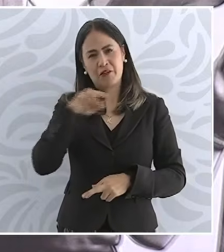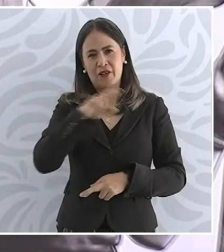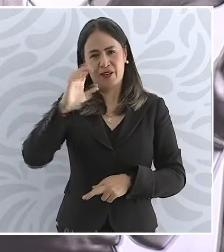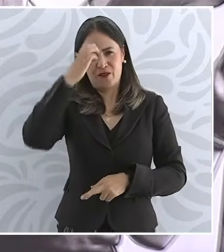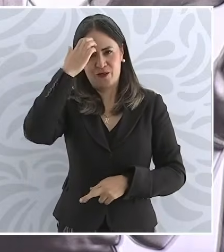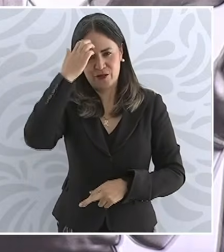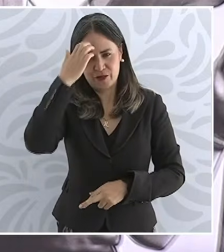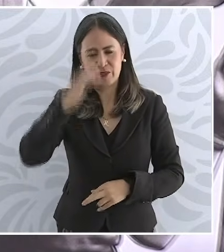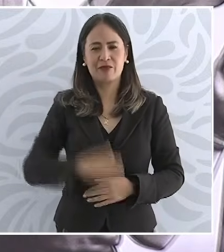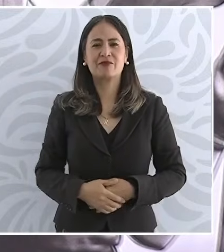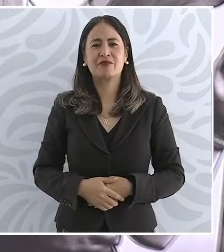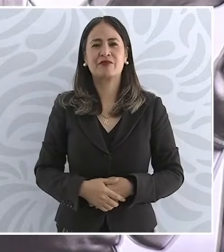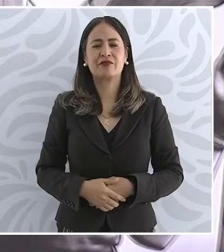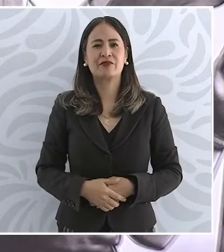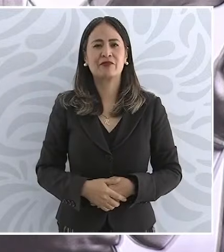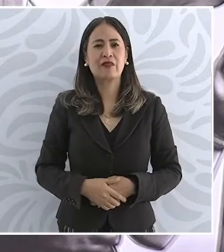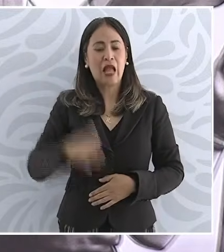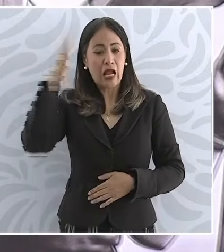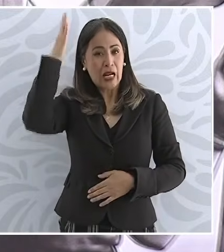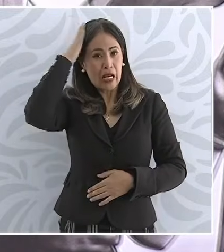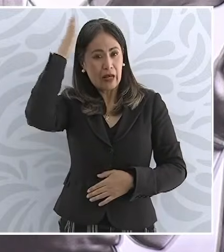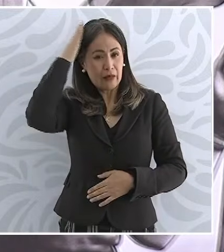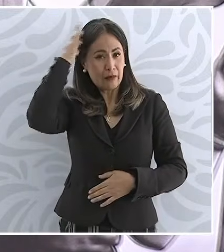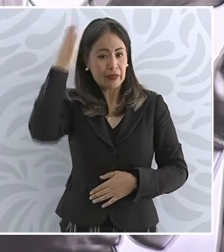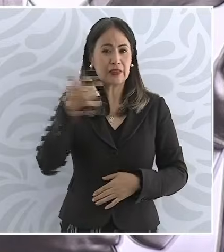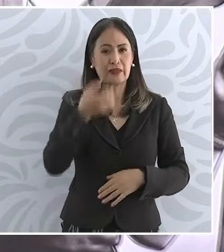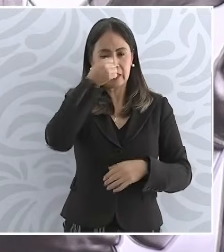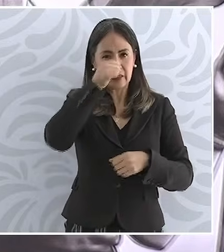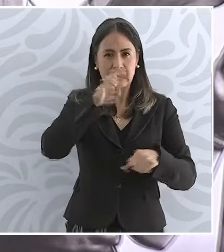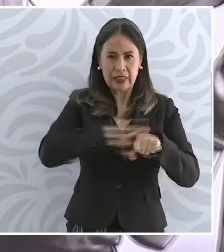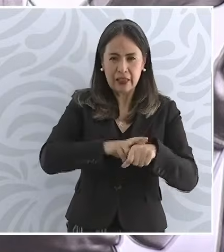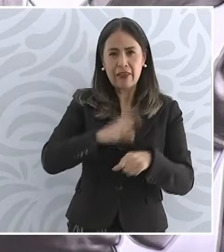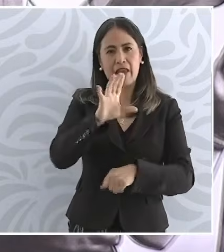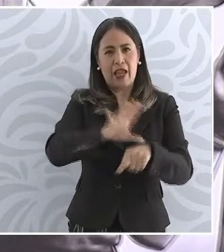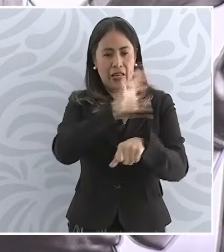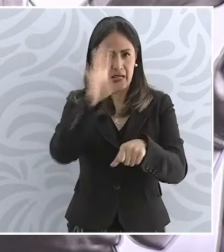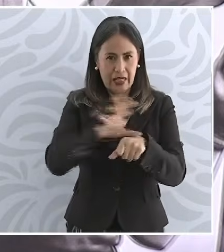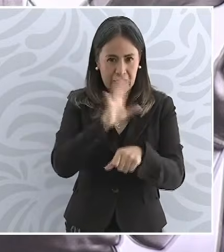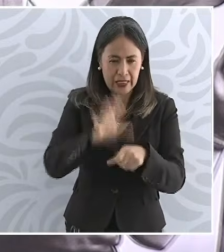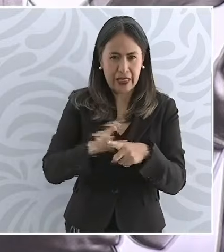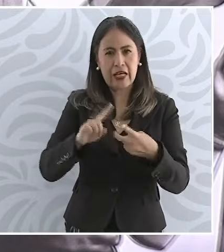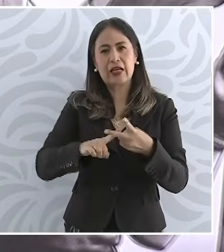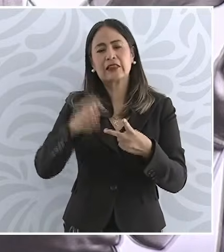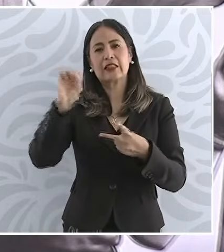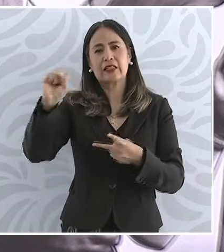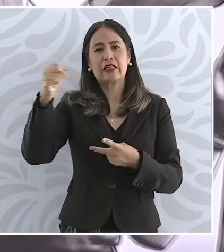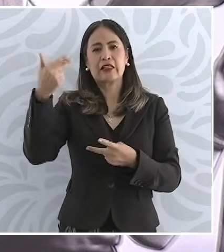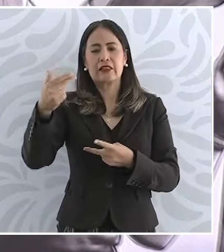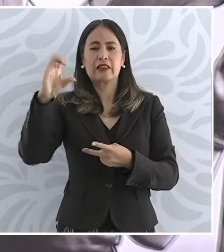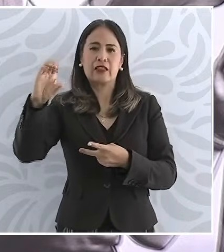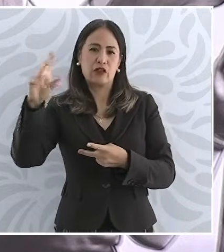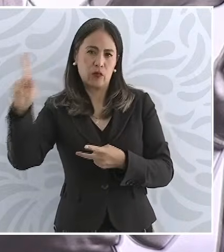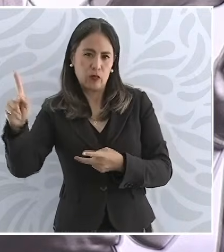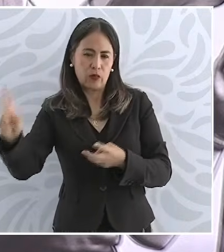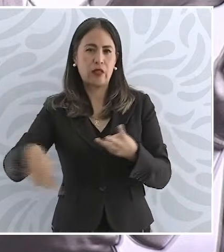a los titulares de las secretarías de energía y Hacienda y Crédito Público así como sus equipos